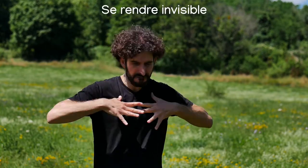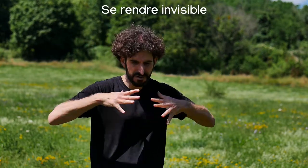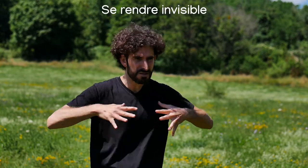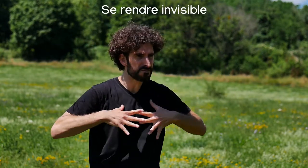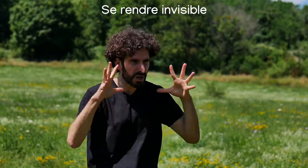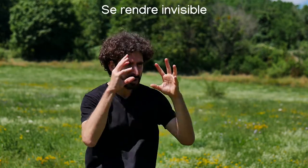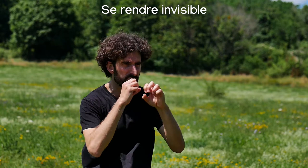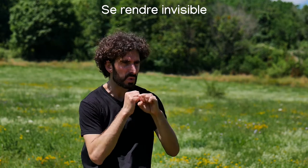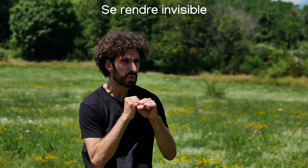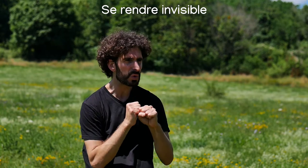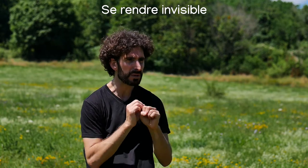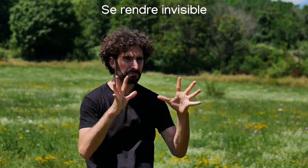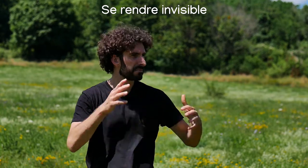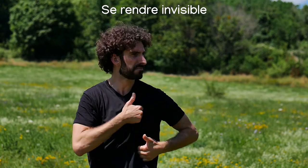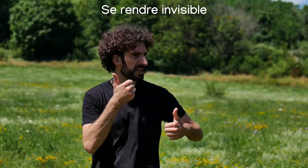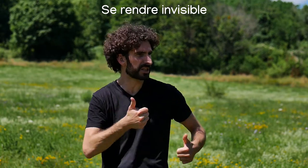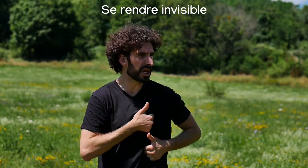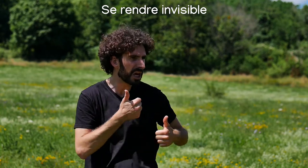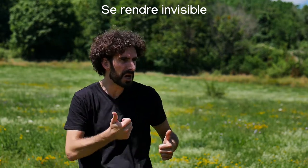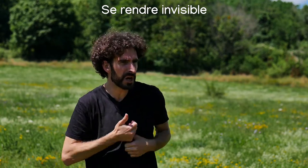*Vêtements sombres comme des militaires *